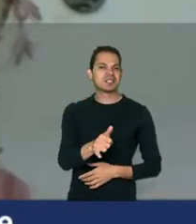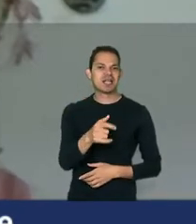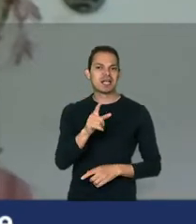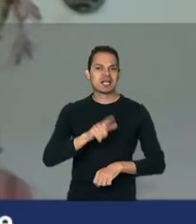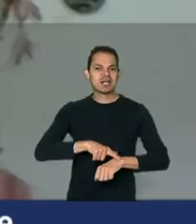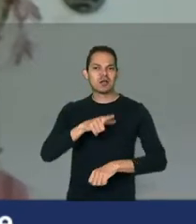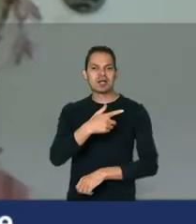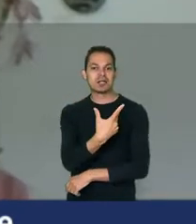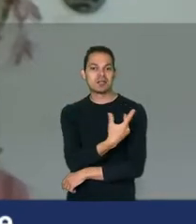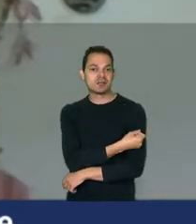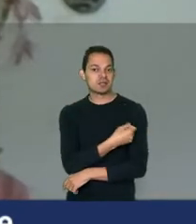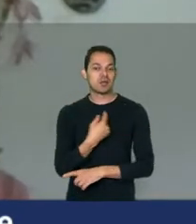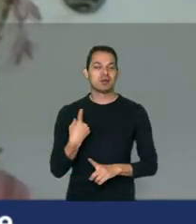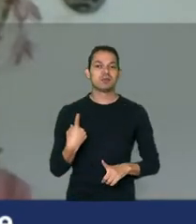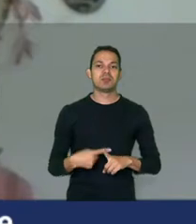NÃO HAJA ESSA URGÊNCIA NA HORA DA VACINAÇÃO. A GENTE